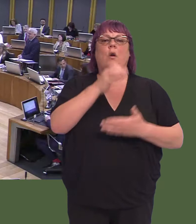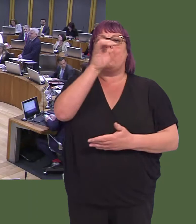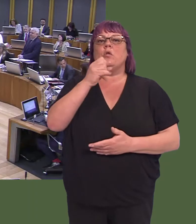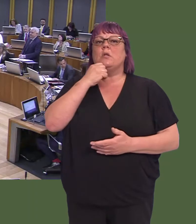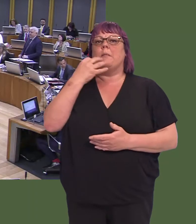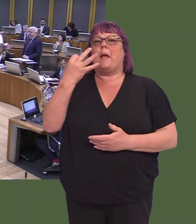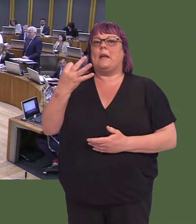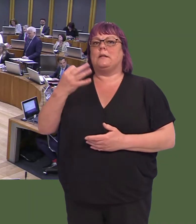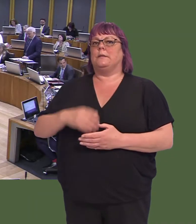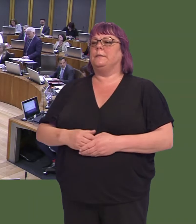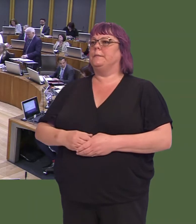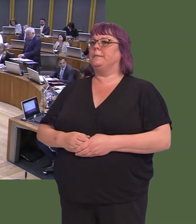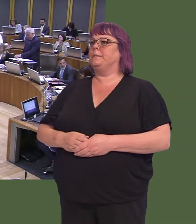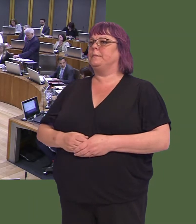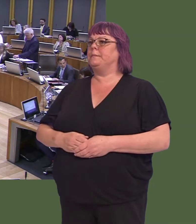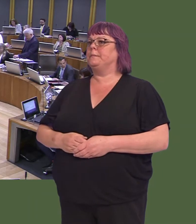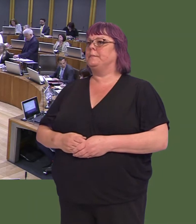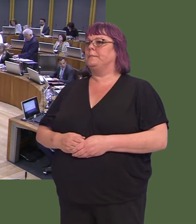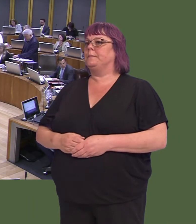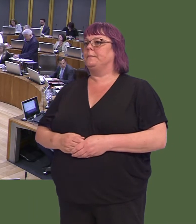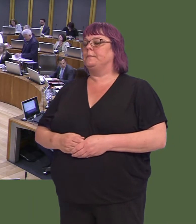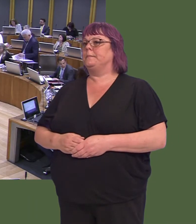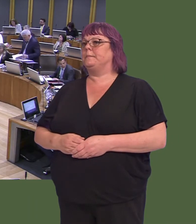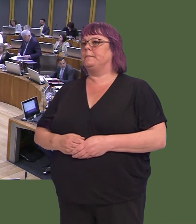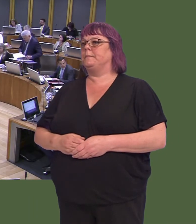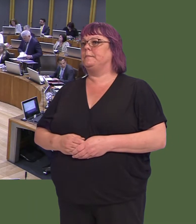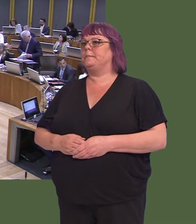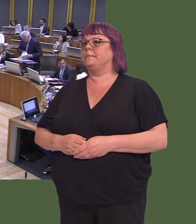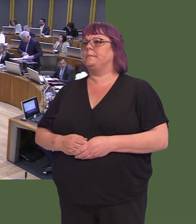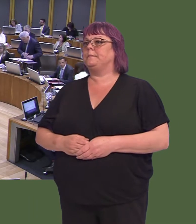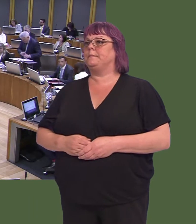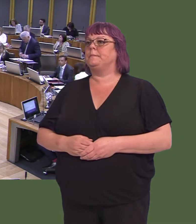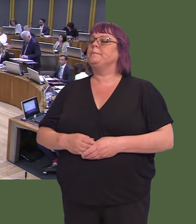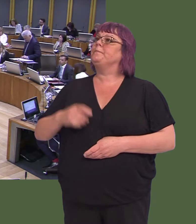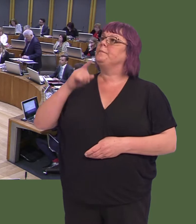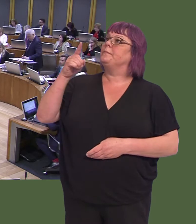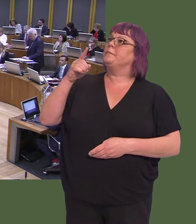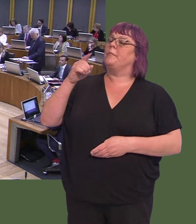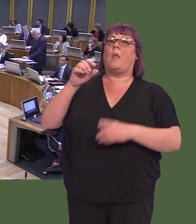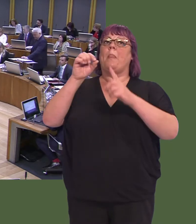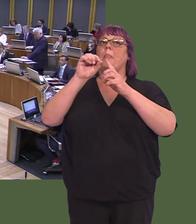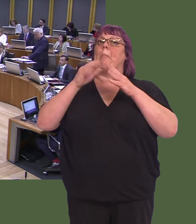Rhun ap Iorwerth AM: 8. A wnaiff y Prif Weinidog ddatganiad am gefnogaeth i borthladd Caergybi? OAQ52207 Carwyn Jones AM: Rydym niín parhau i weithio